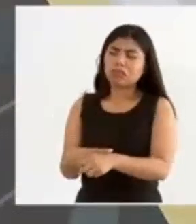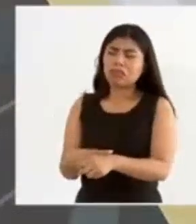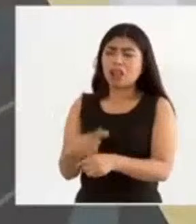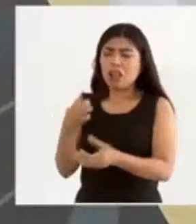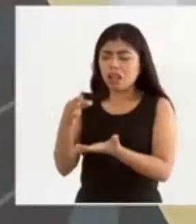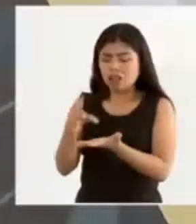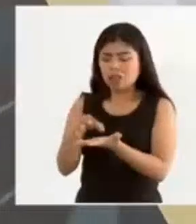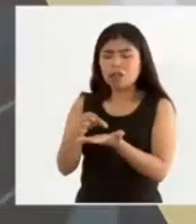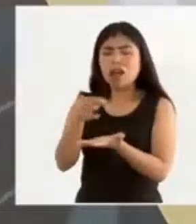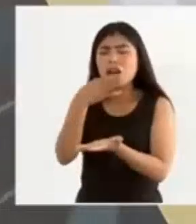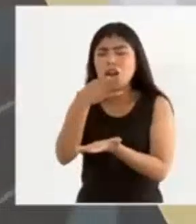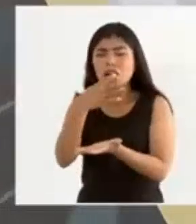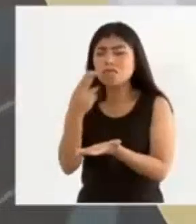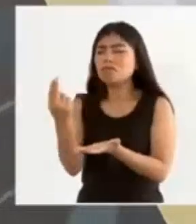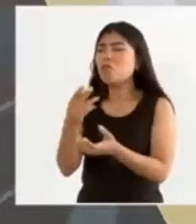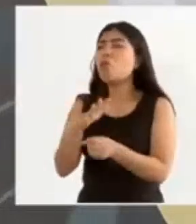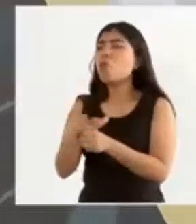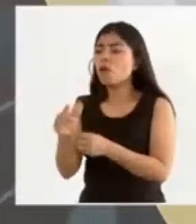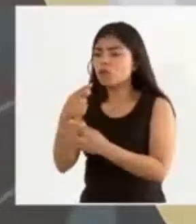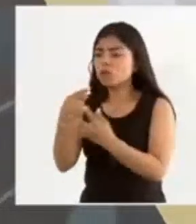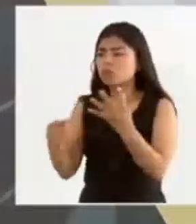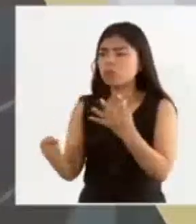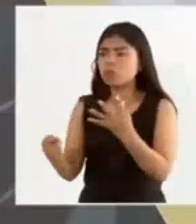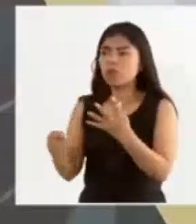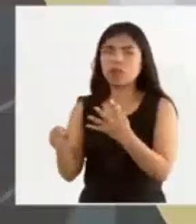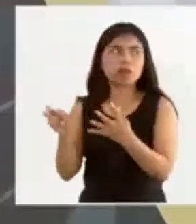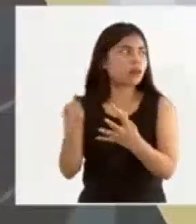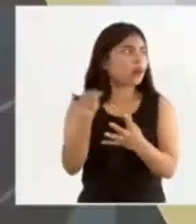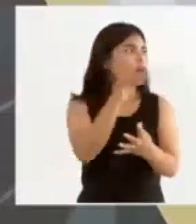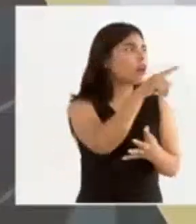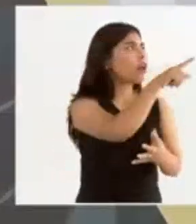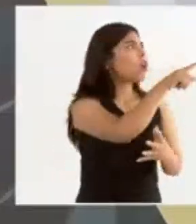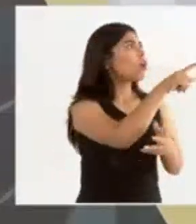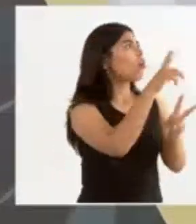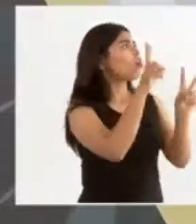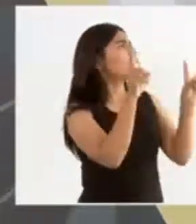lo que eran las antiguas tiendas liconsa, que hoy llamamos tiendas del bienestar,